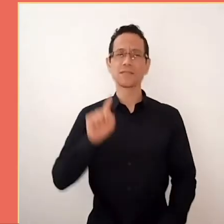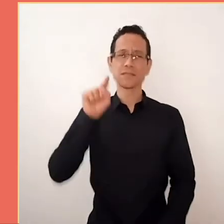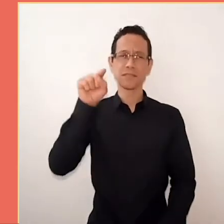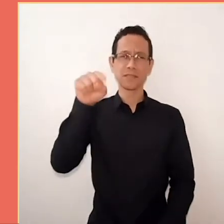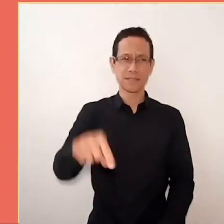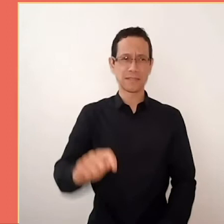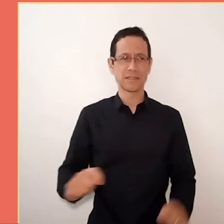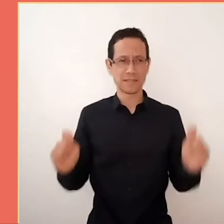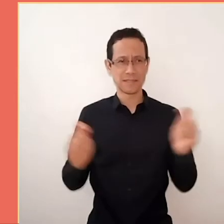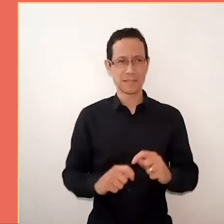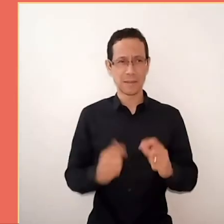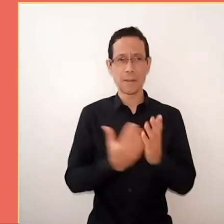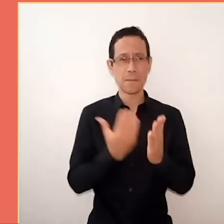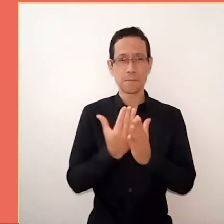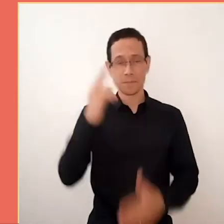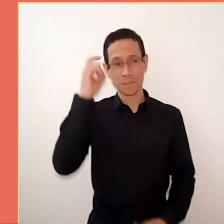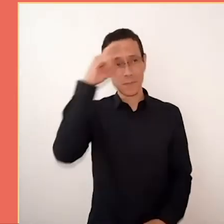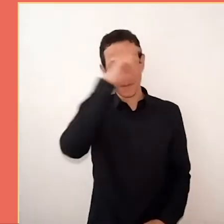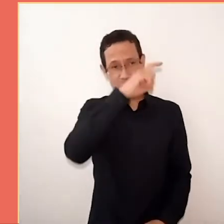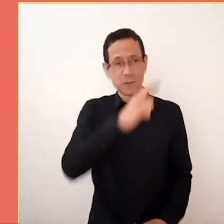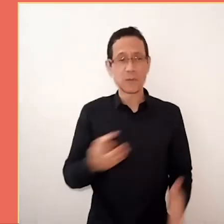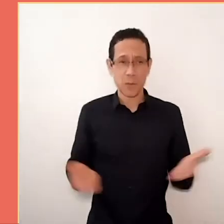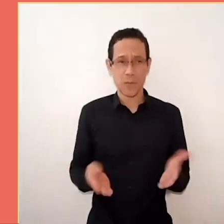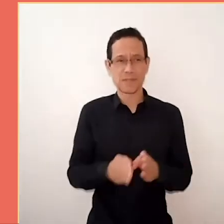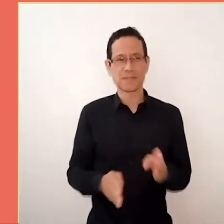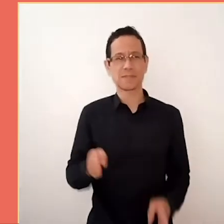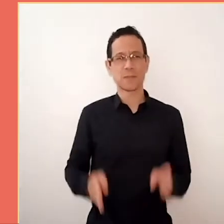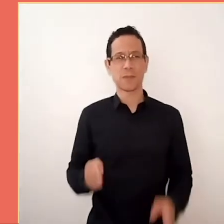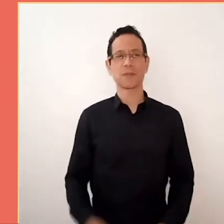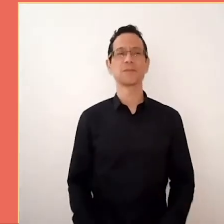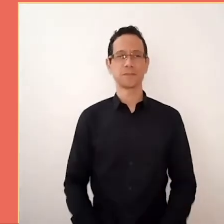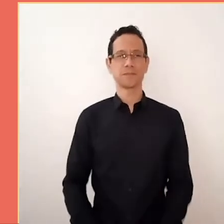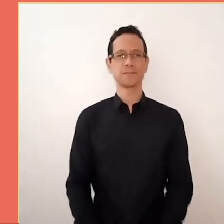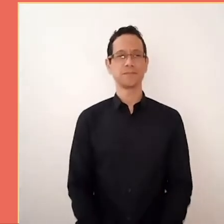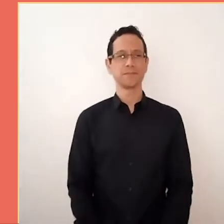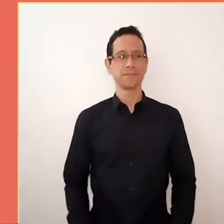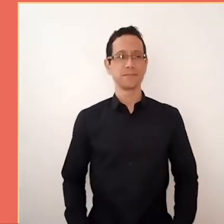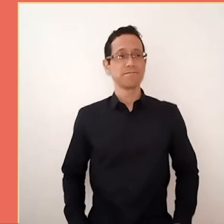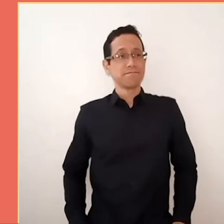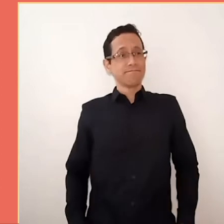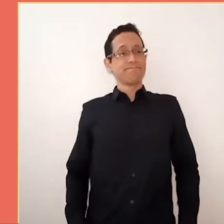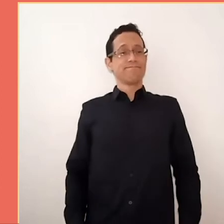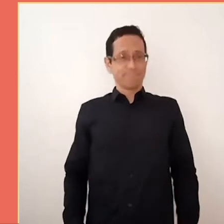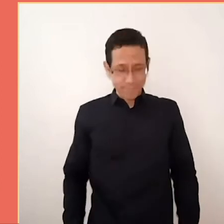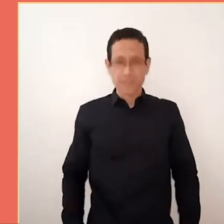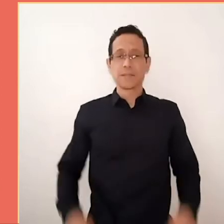mais difícil, nesse momento. Então, eu acho assim, precisa de um projeto de formação do leitor.